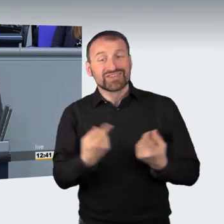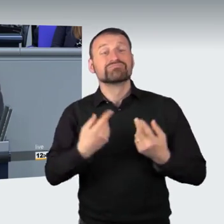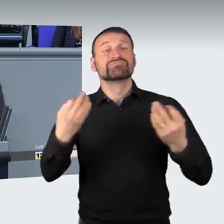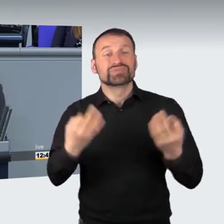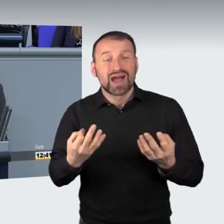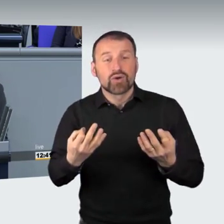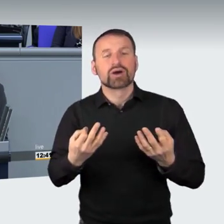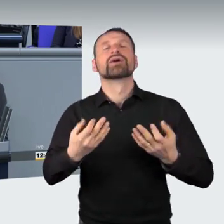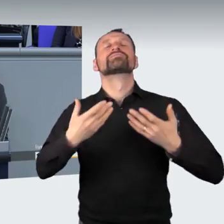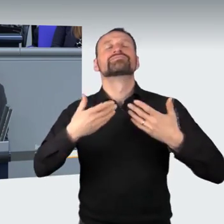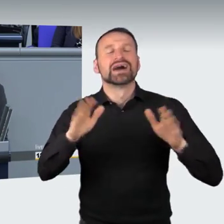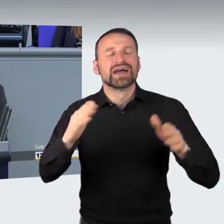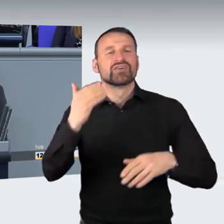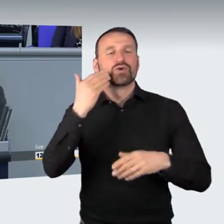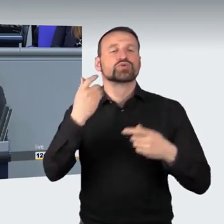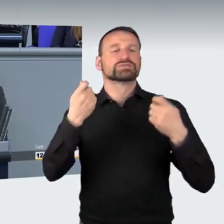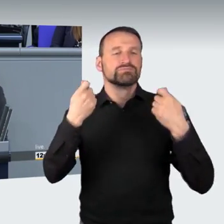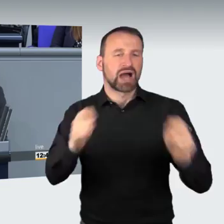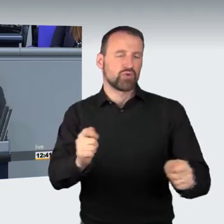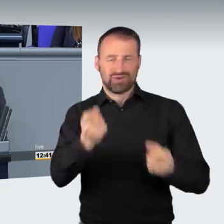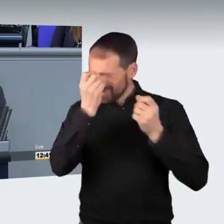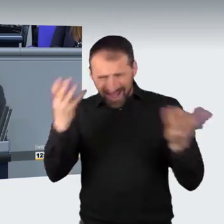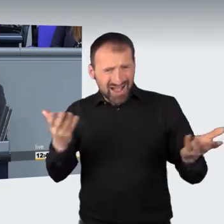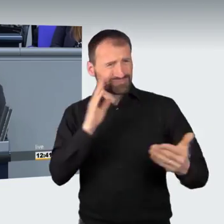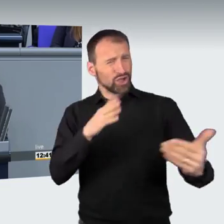Wir brauchen mehr Baulandmobilisierung. Wir brauchen mehr Wohnungsbau